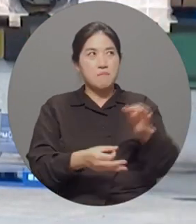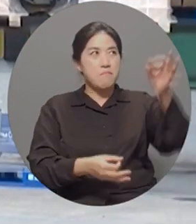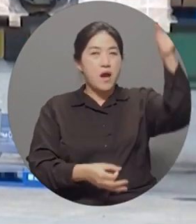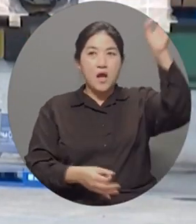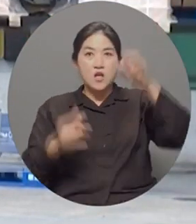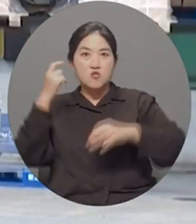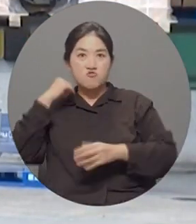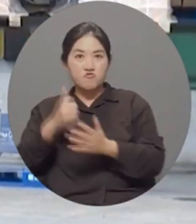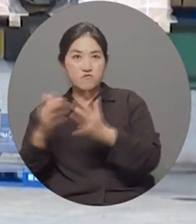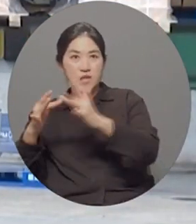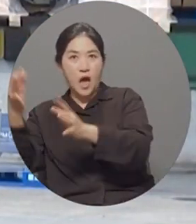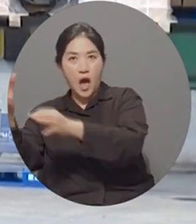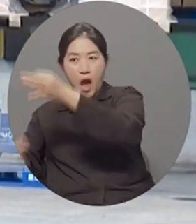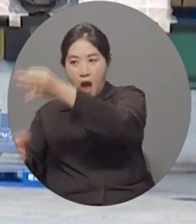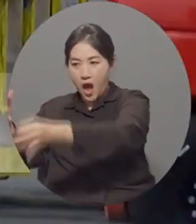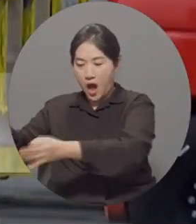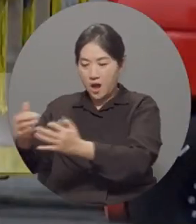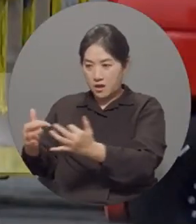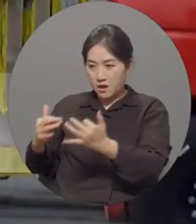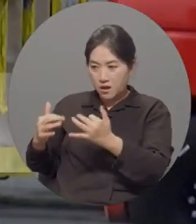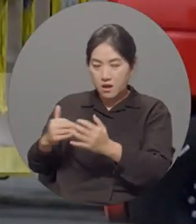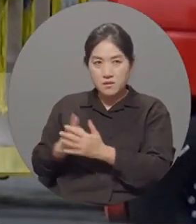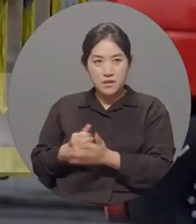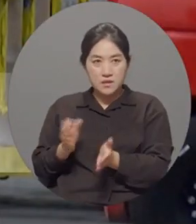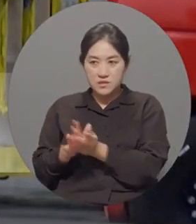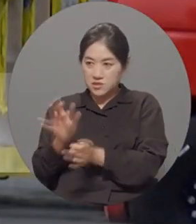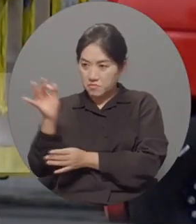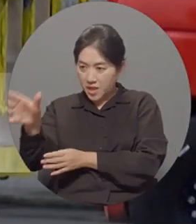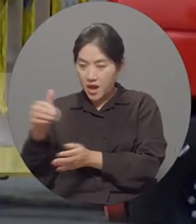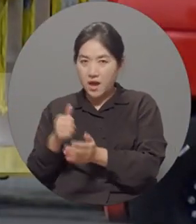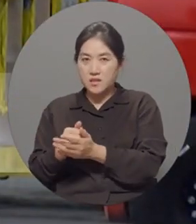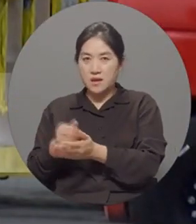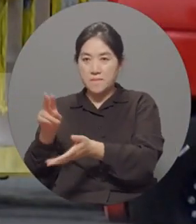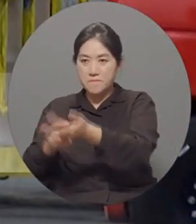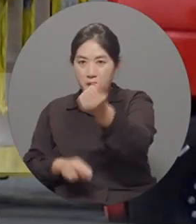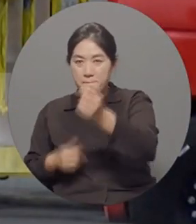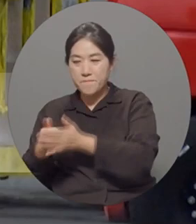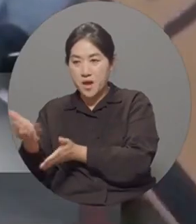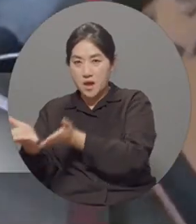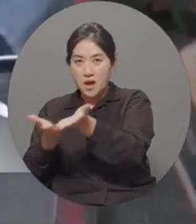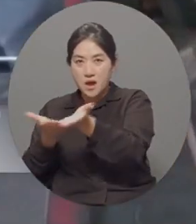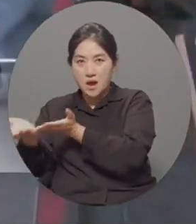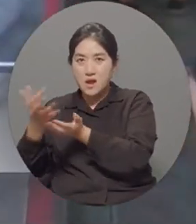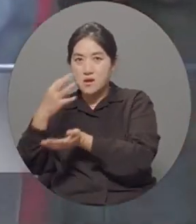고물가 속 중국 이커머스 업체들의 공격적마케팅으로 해외 직접 구매와 해외 직접